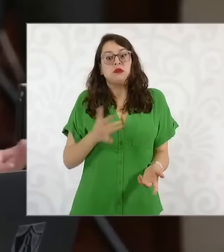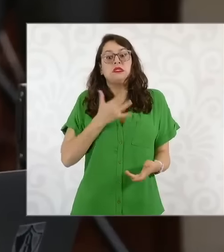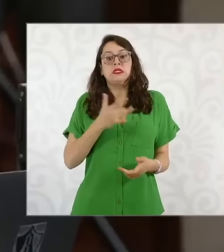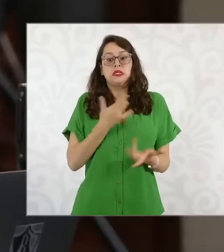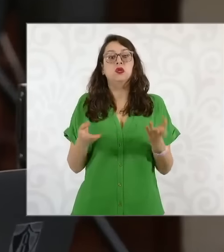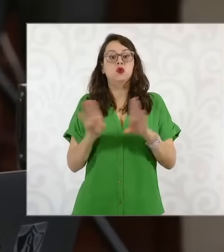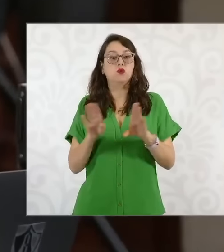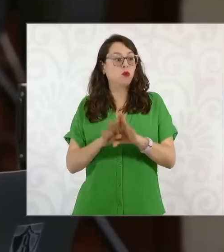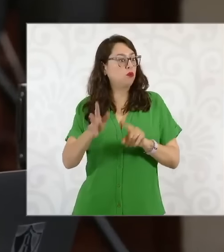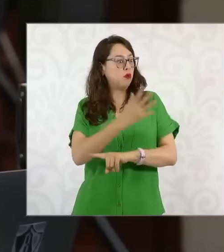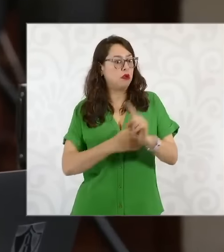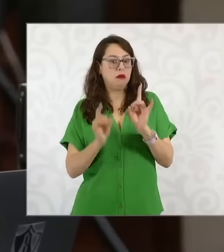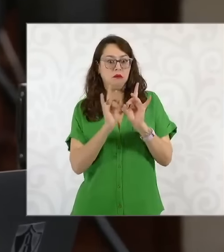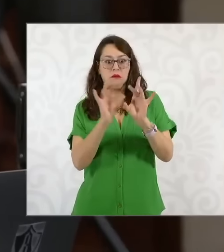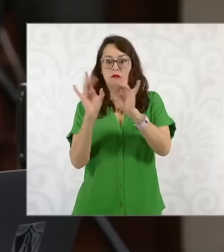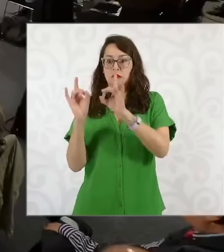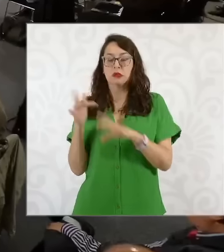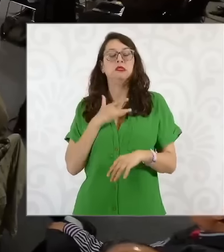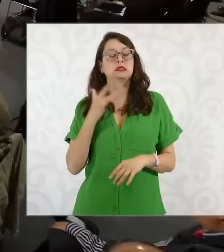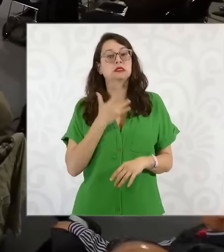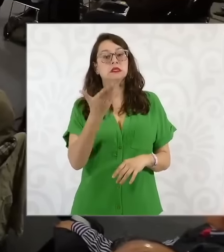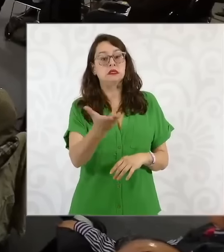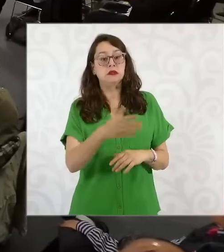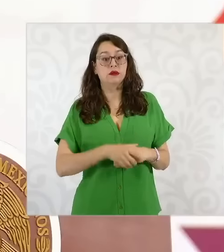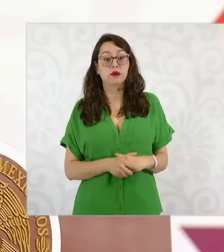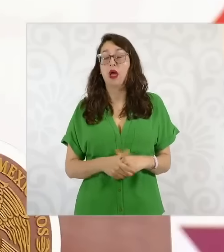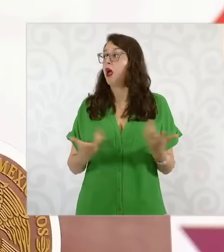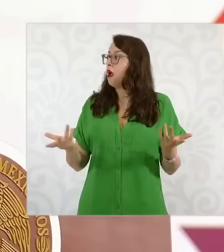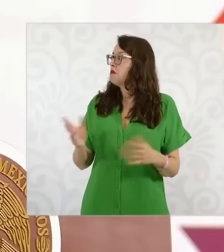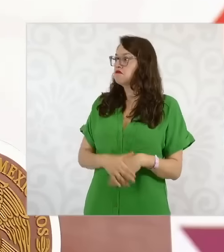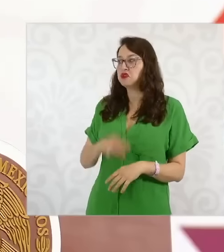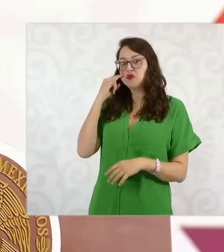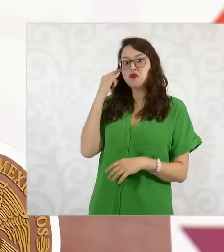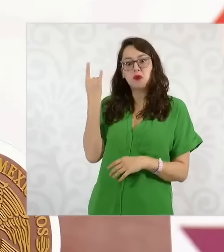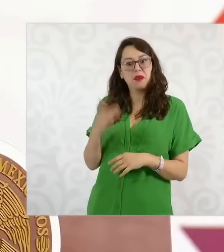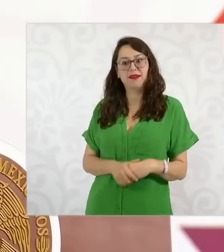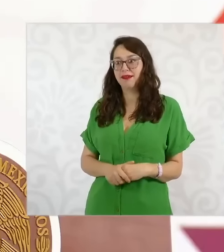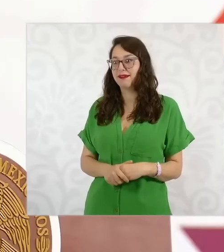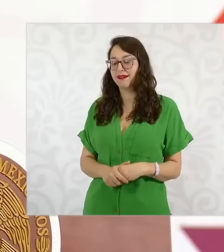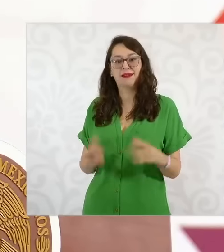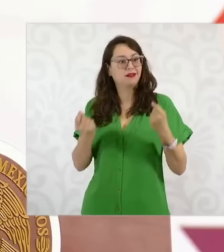y ahora con estos resultados? Tampoco la vi. A ver si la pone, a ver si la tienes.